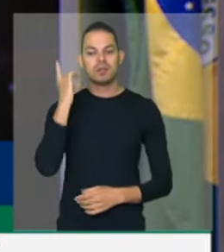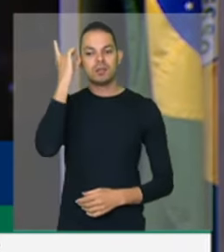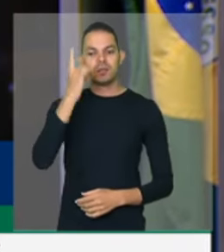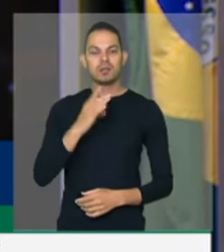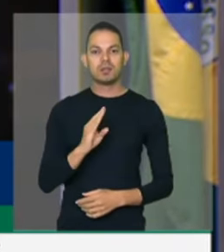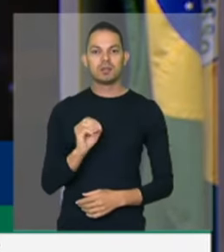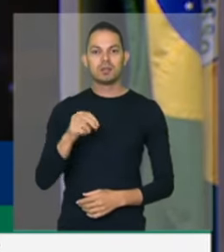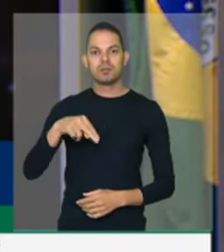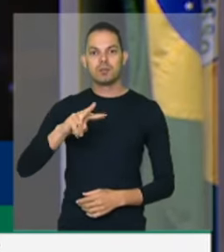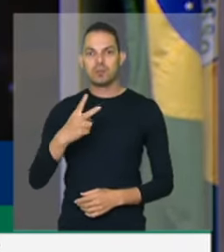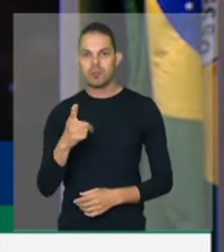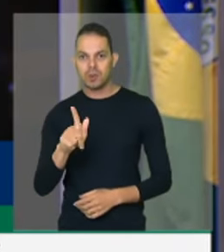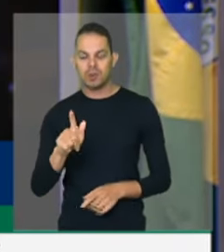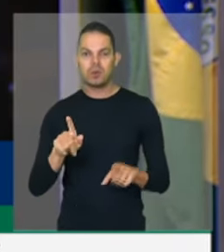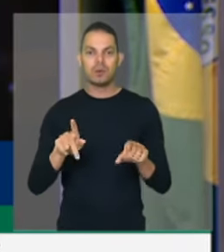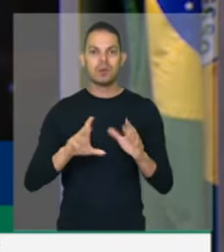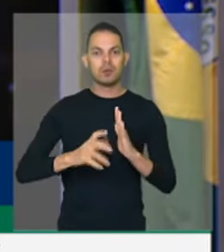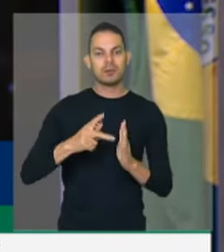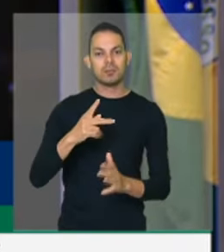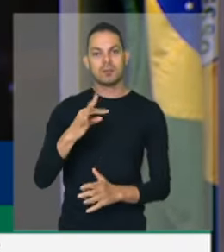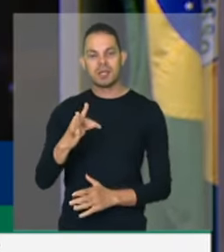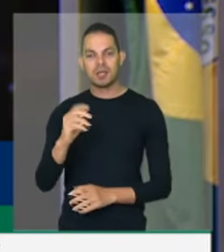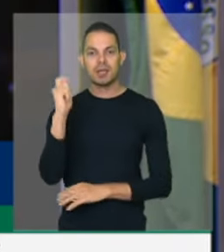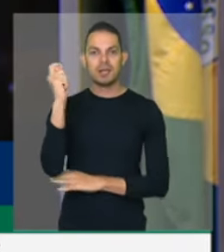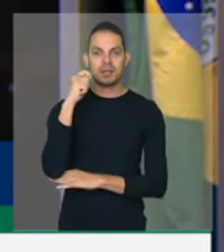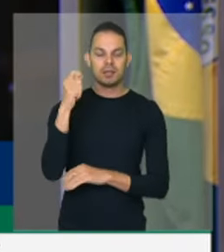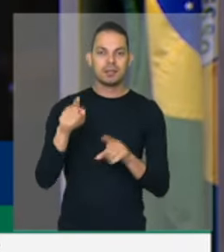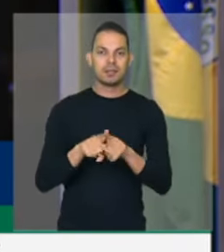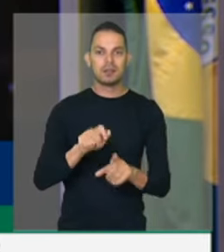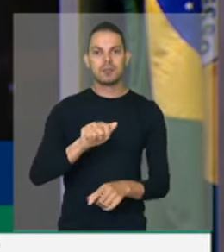E ALEXANDRE PADILHA DO PT DE SÃO PAULO PROPÕEM A CONTRATAÇÃO DE LEITOS DE ACORDO COM A SOLICITAÇÃO...